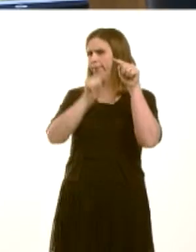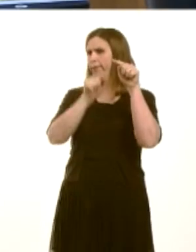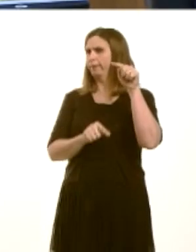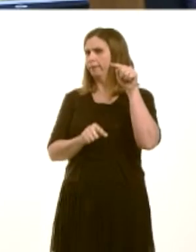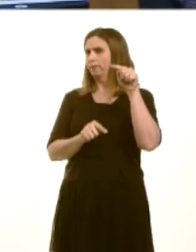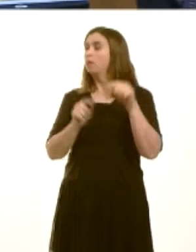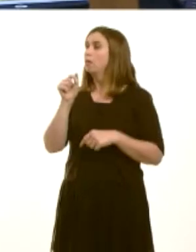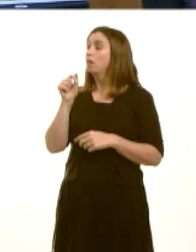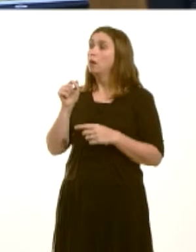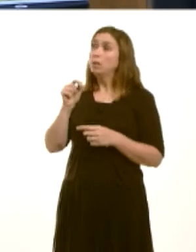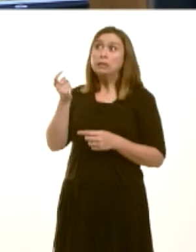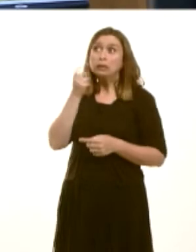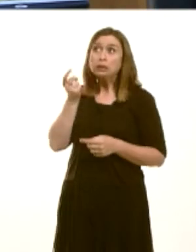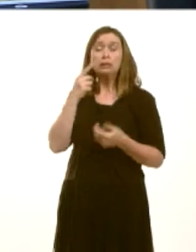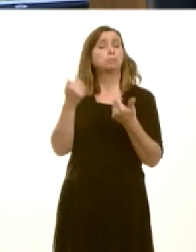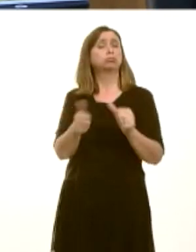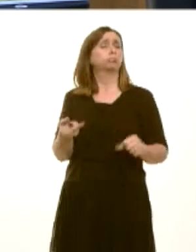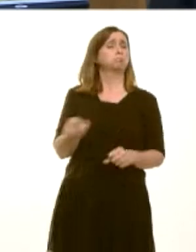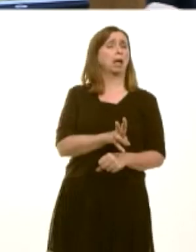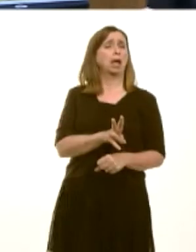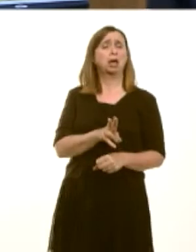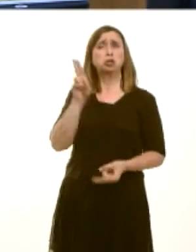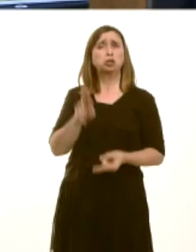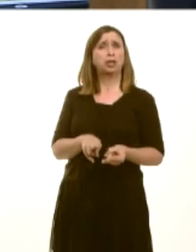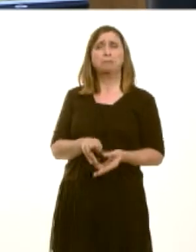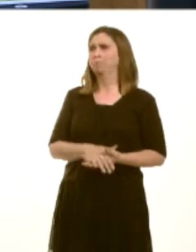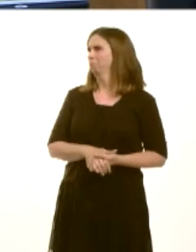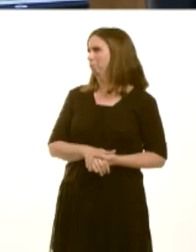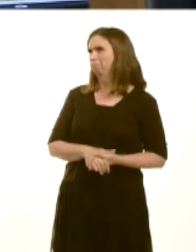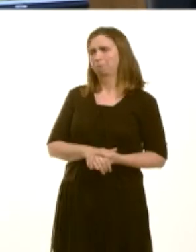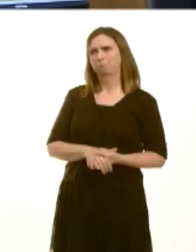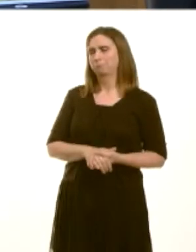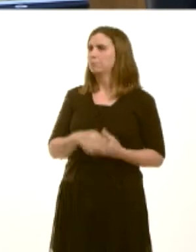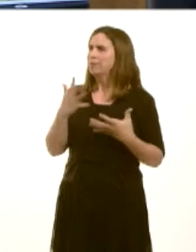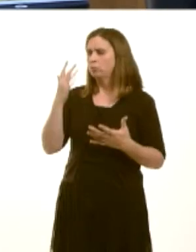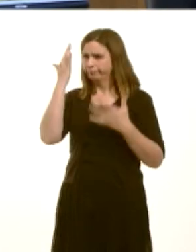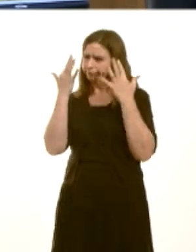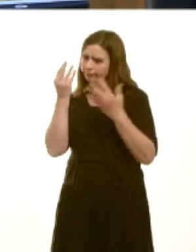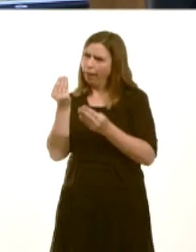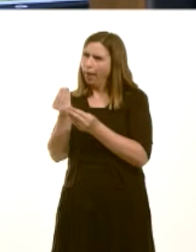Allwn ni ddim dweud, wrth gwrs, fod hwn yn rhywbeth syín rhwydd iíw wneud, nac yn tsiÍp